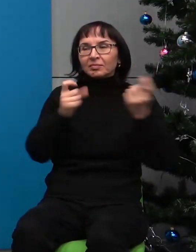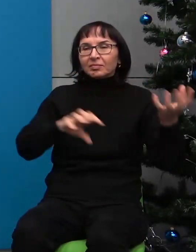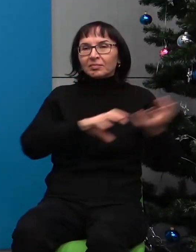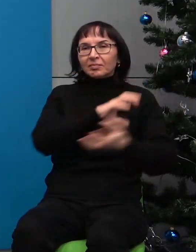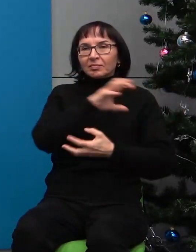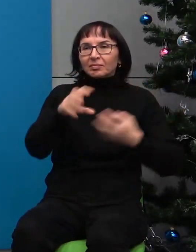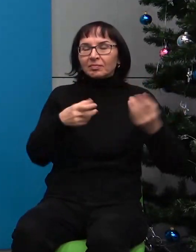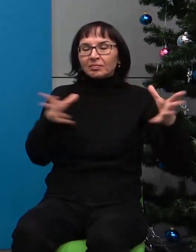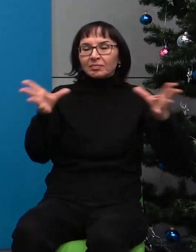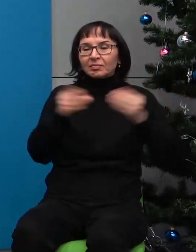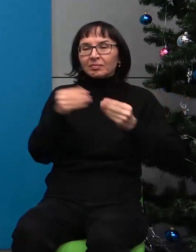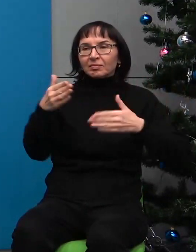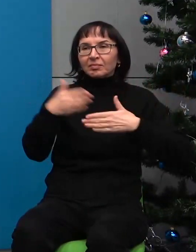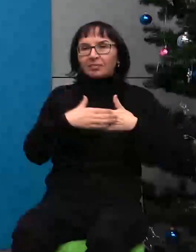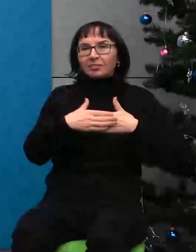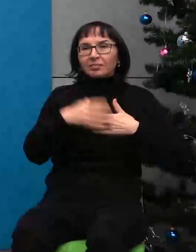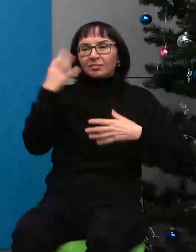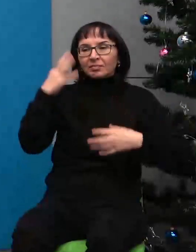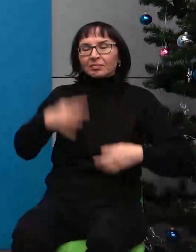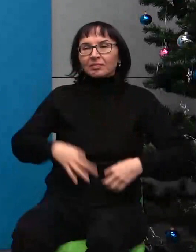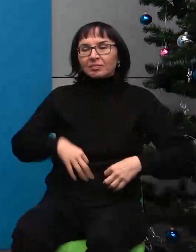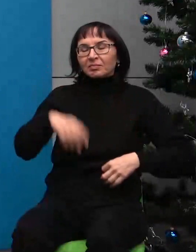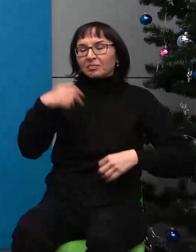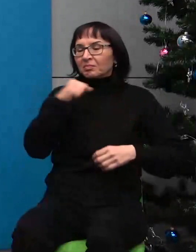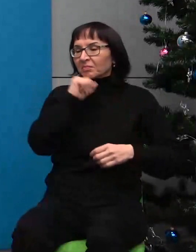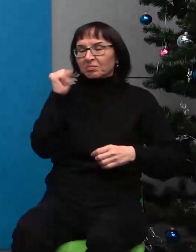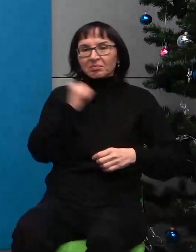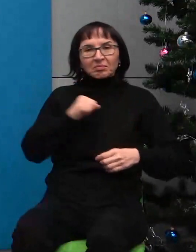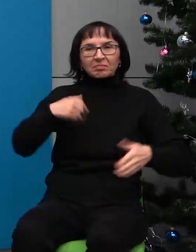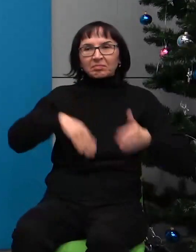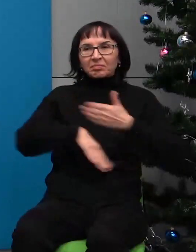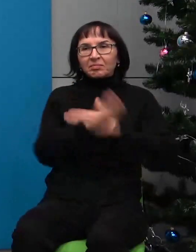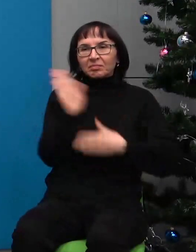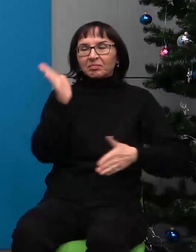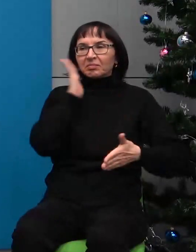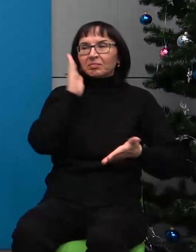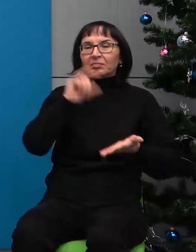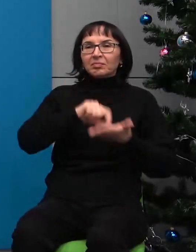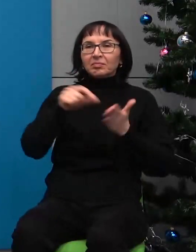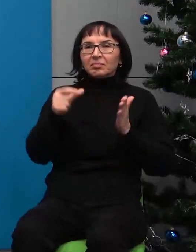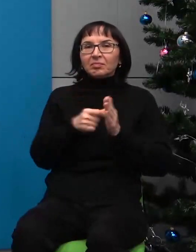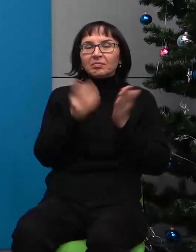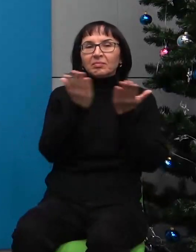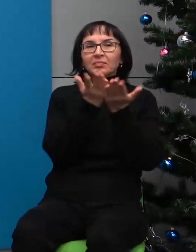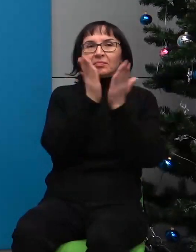że ona pół życia pływała po całym świecie z mężem. Ta pani, co nigdy nie wychodzi z mieszkania.